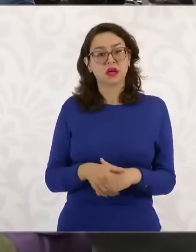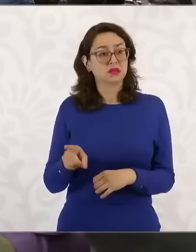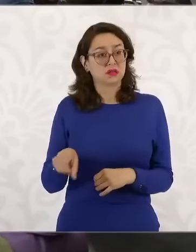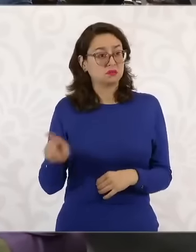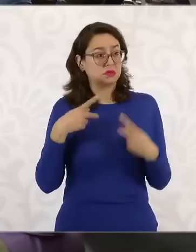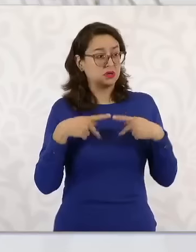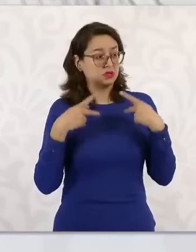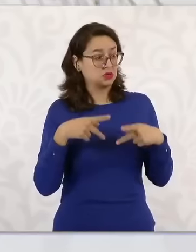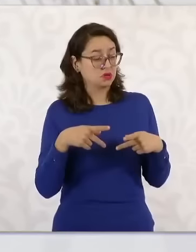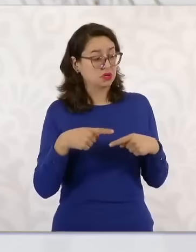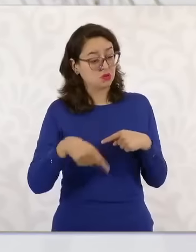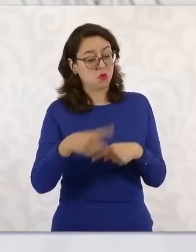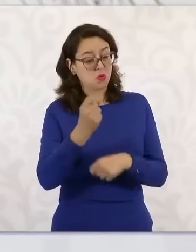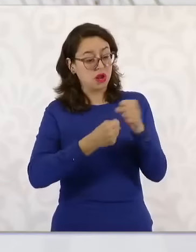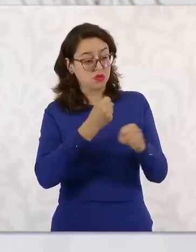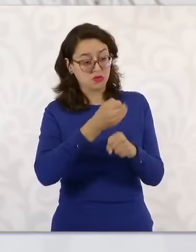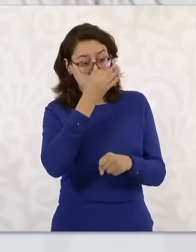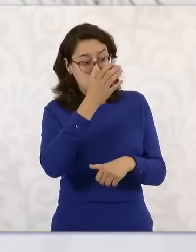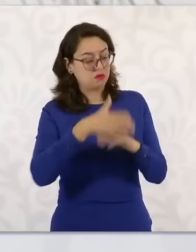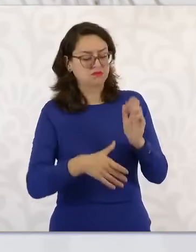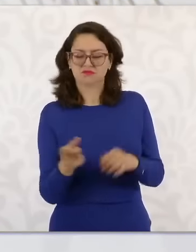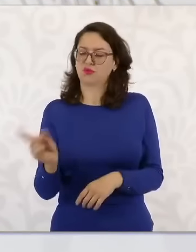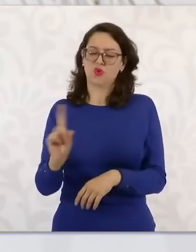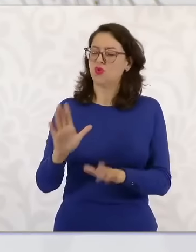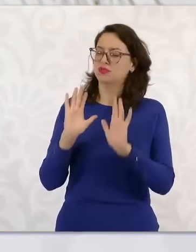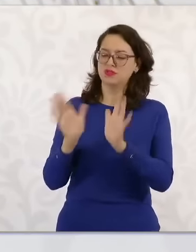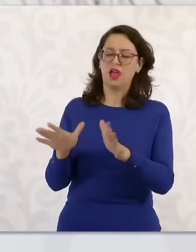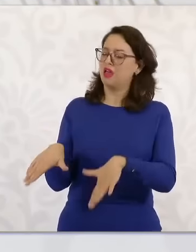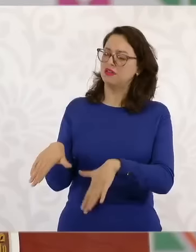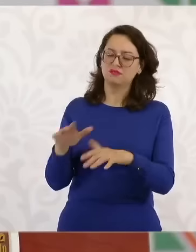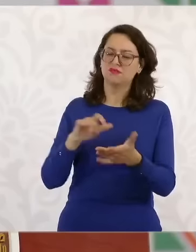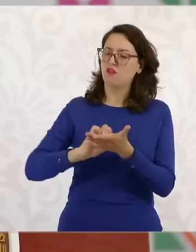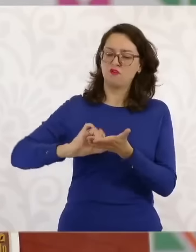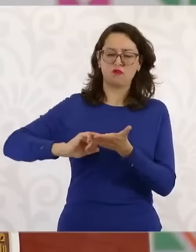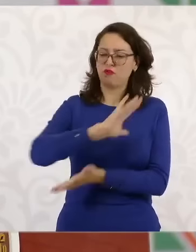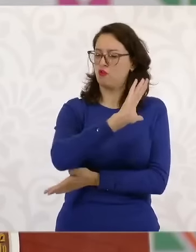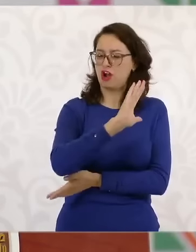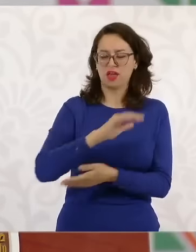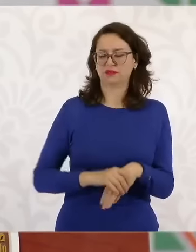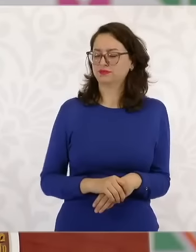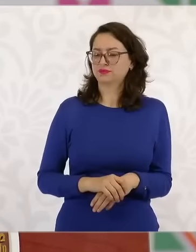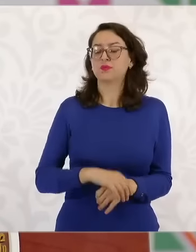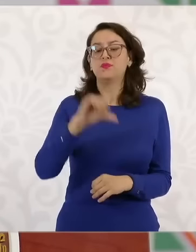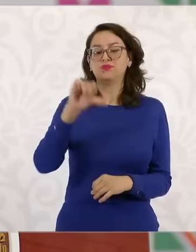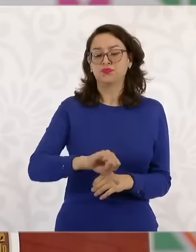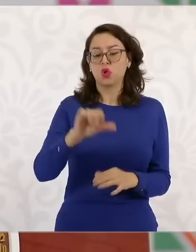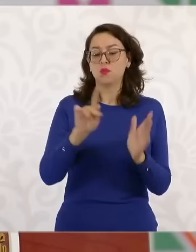¿no? Pero estos ya son en retiro, ya no están. Ajá. La entrevista que hoy sale en el periódico